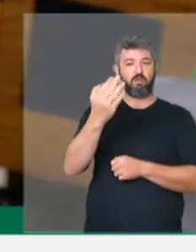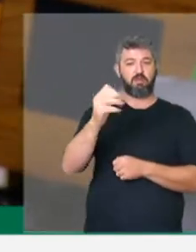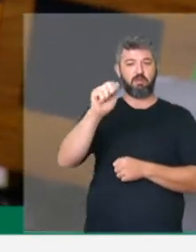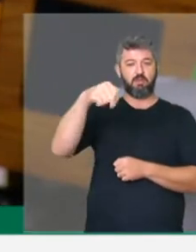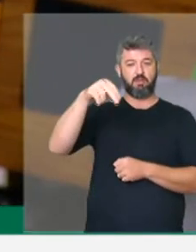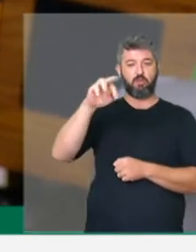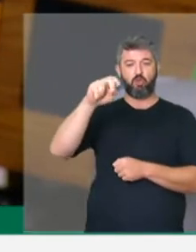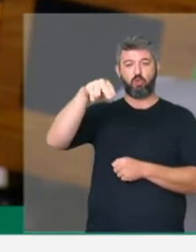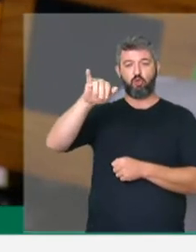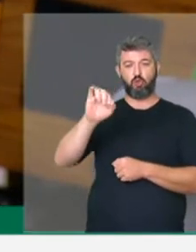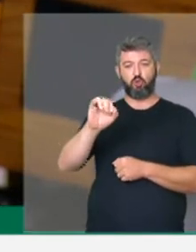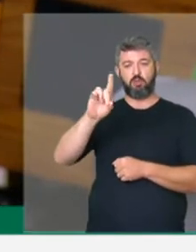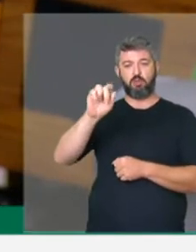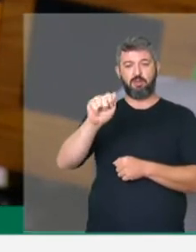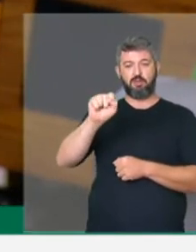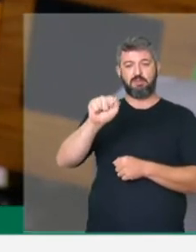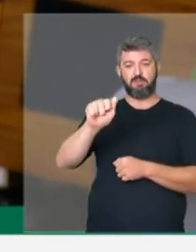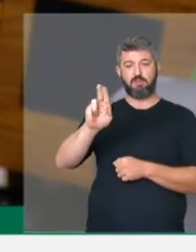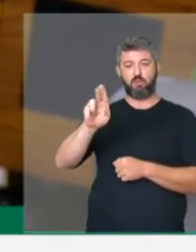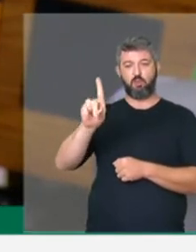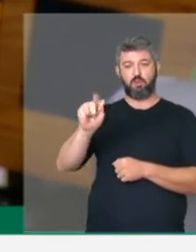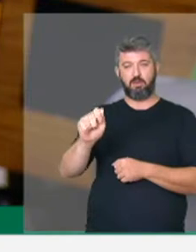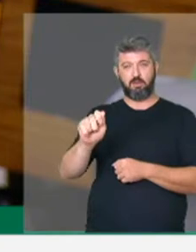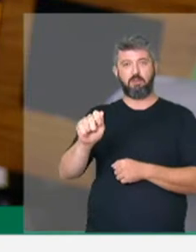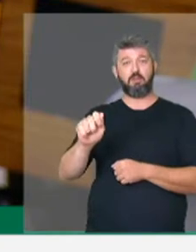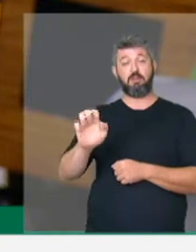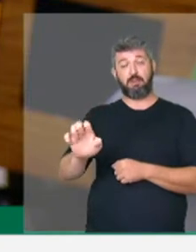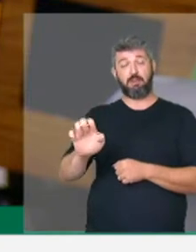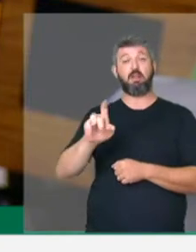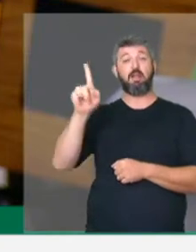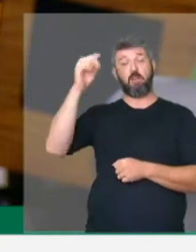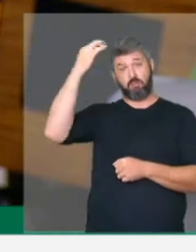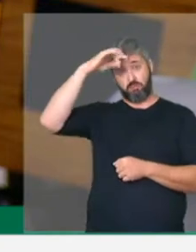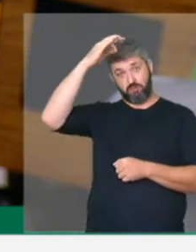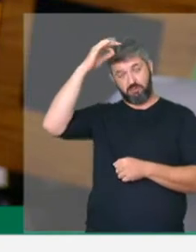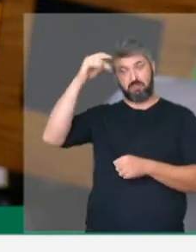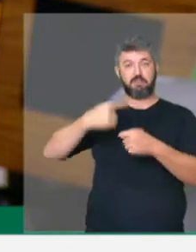DO MUNICÍPIO E DIZER, VEREADOR, FOI JÁ PAGO 171 MIL REAIS DE AQUISIÇÃO DO